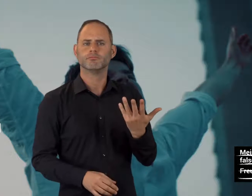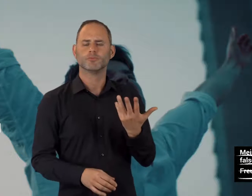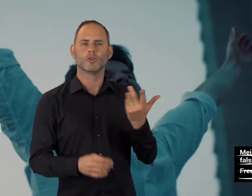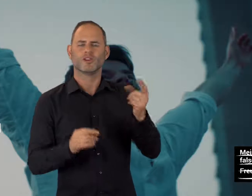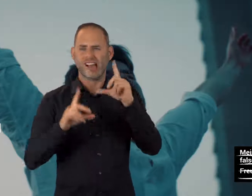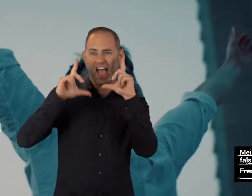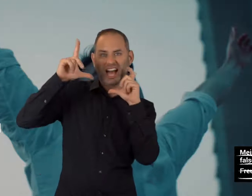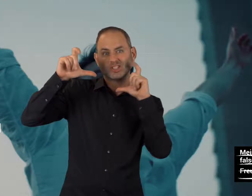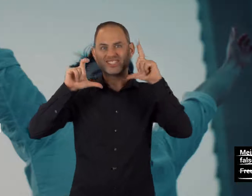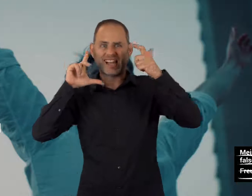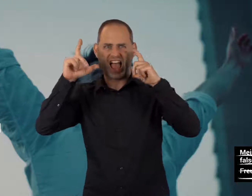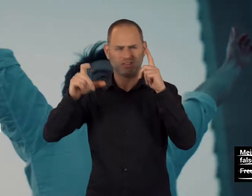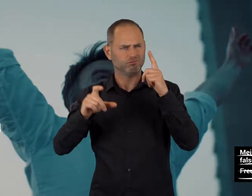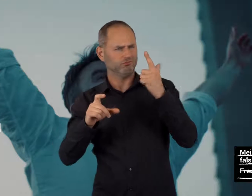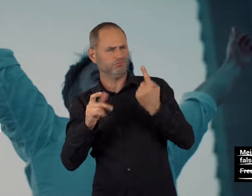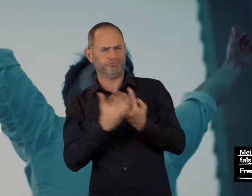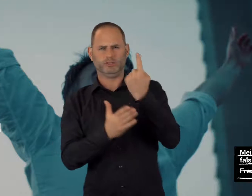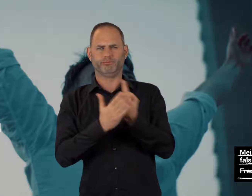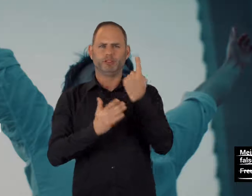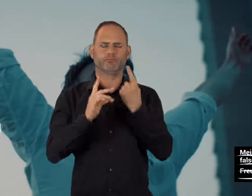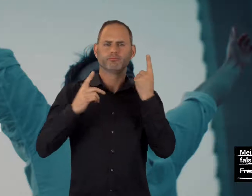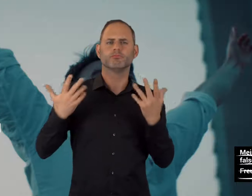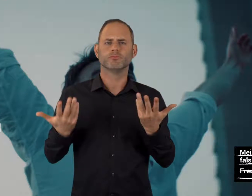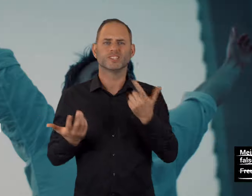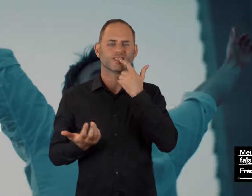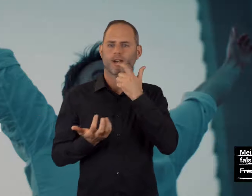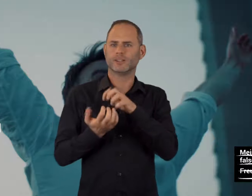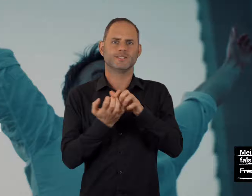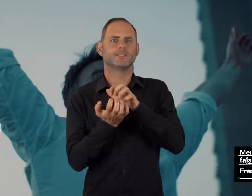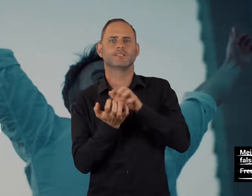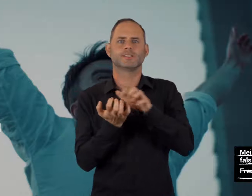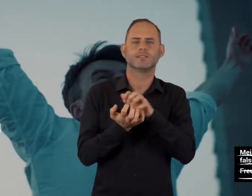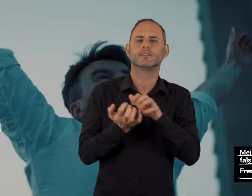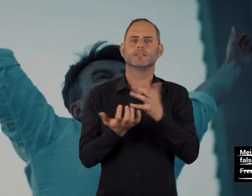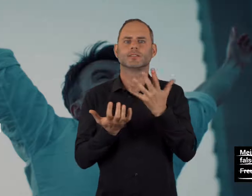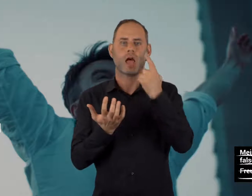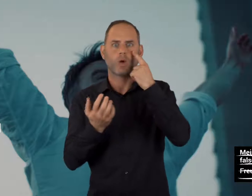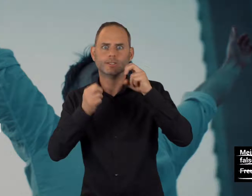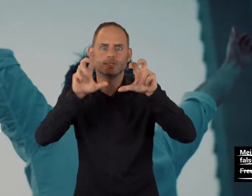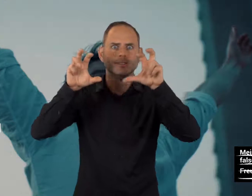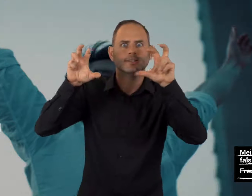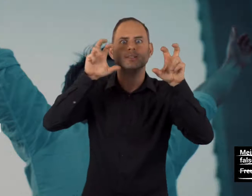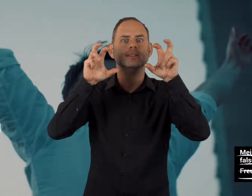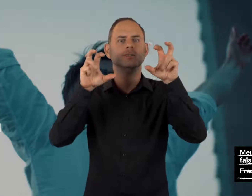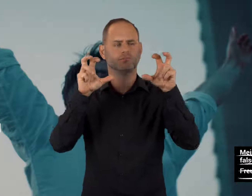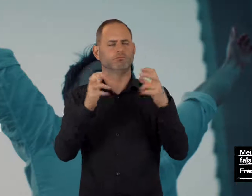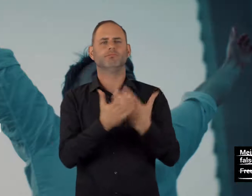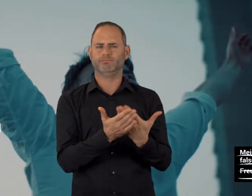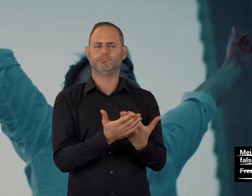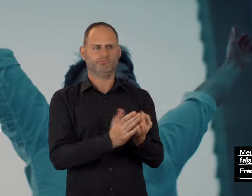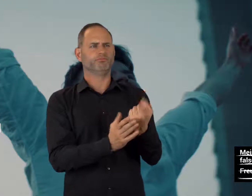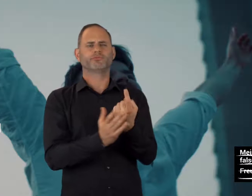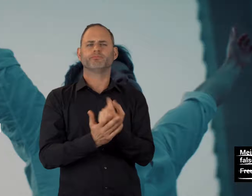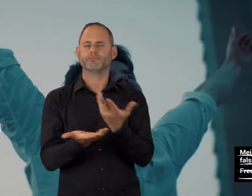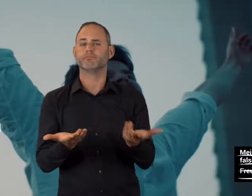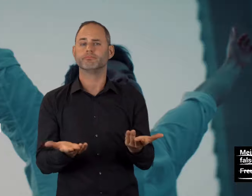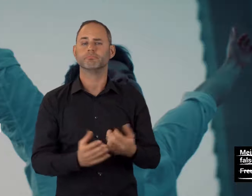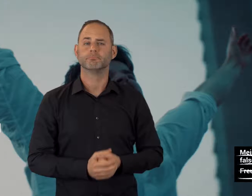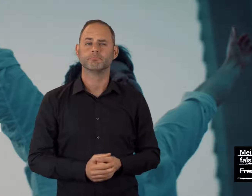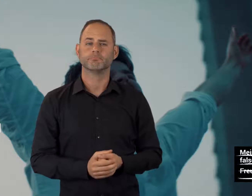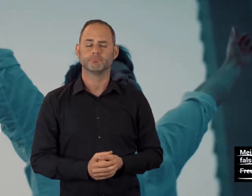bis hin zu unbeabsichtigten Grimassieren, Zähneknirschen oder aufgerissenen Augen.